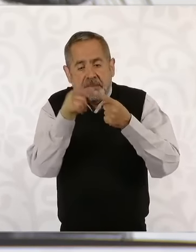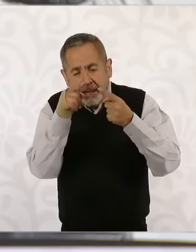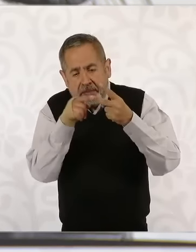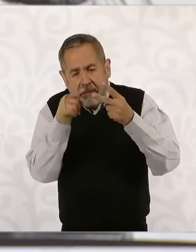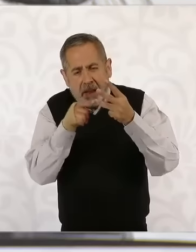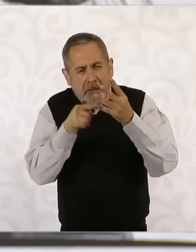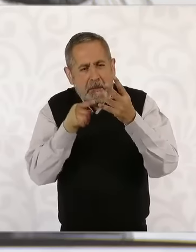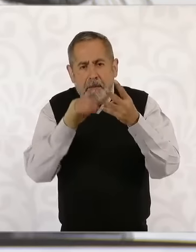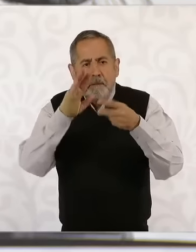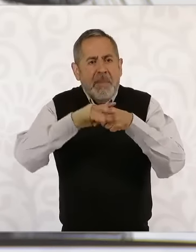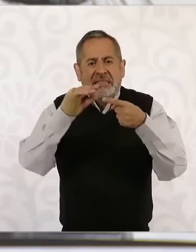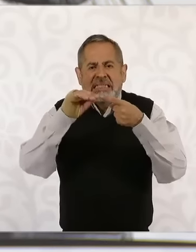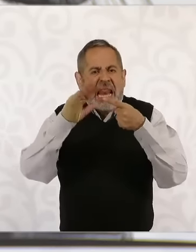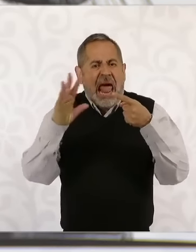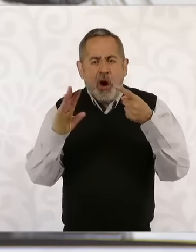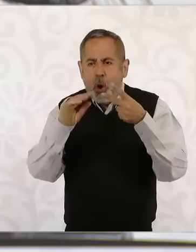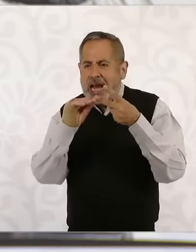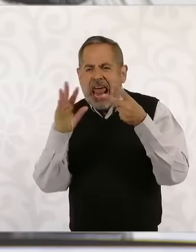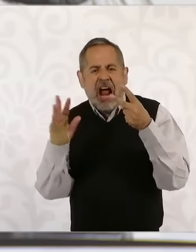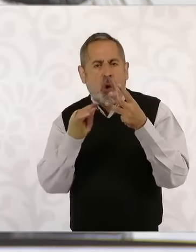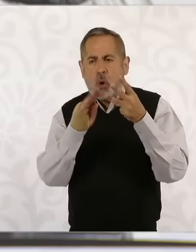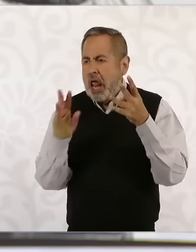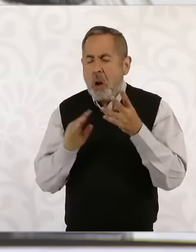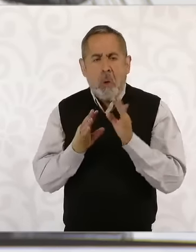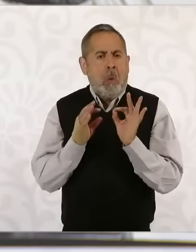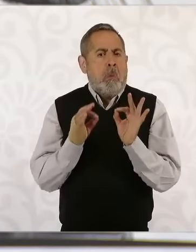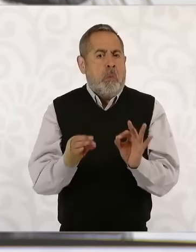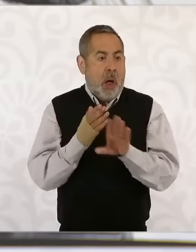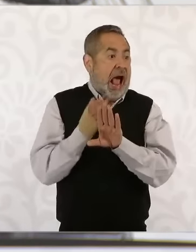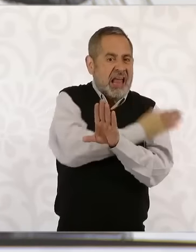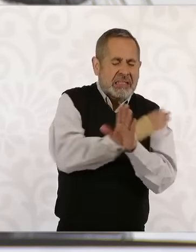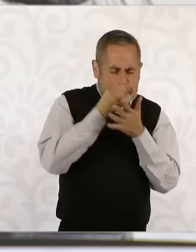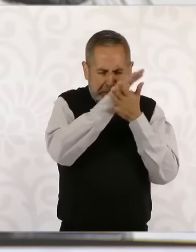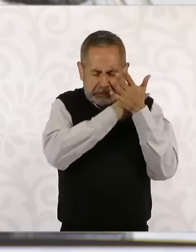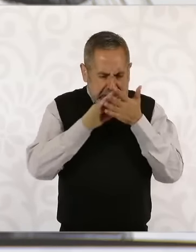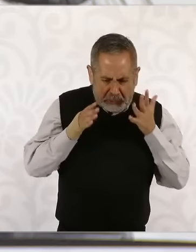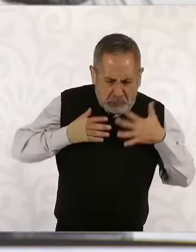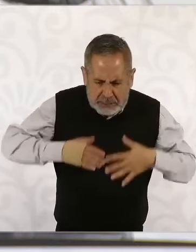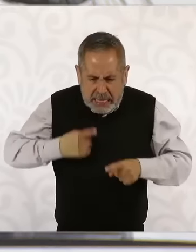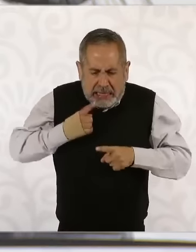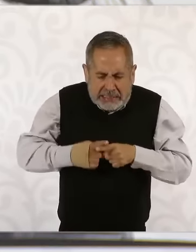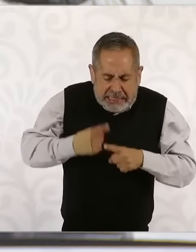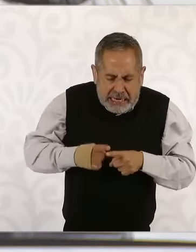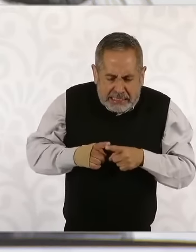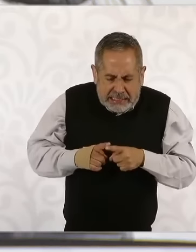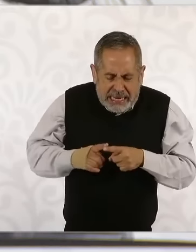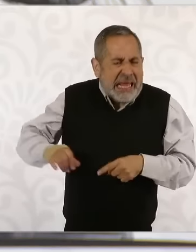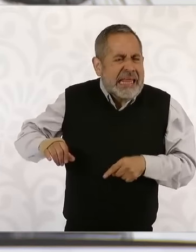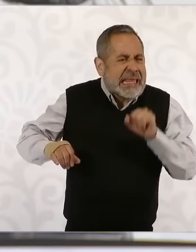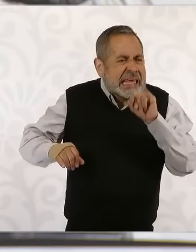para mayor claridad. de la figura, sigue habiendo una defensa plena de los derechos difusos, de los